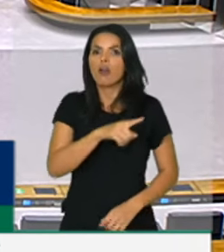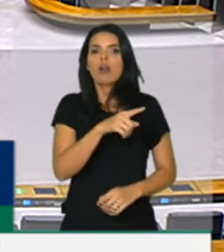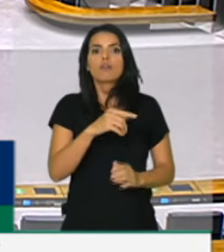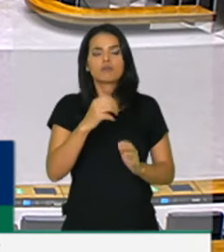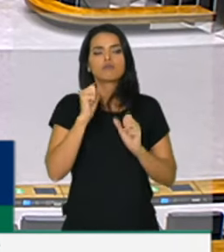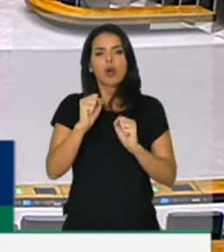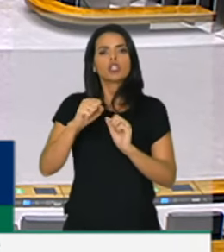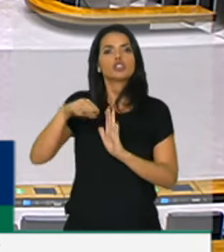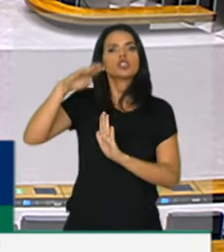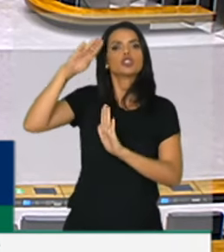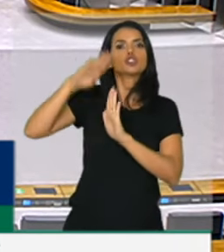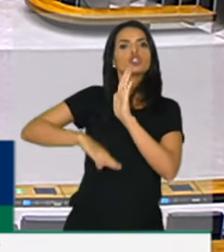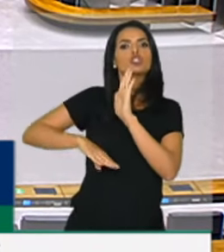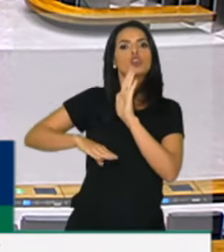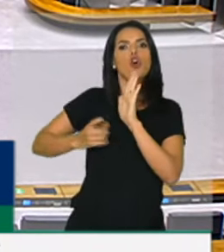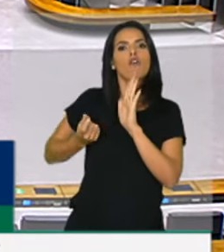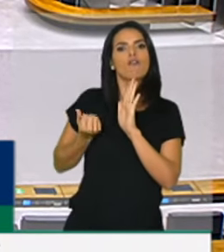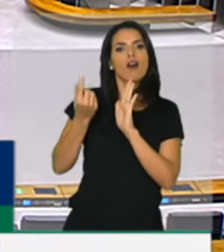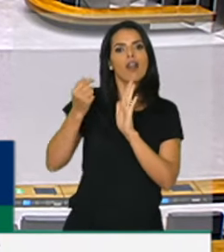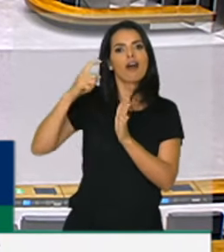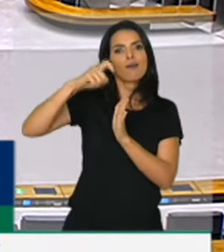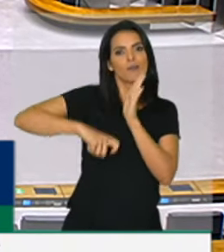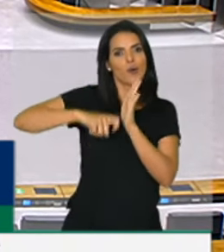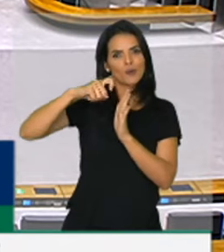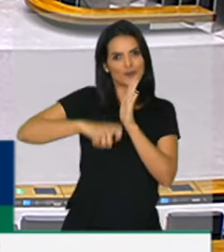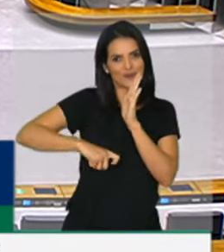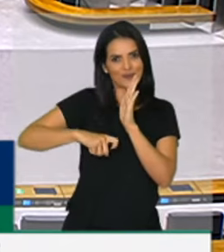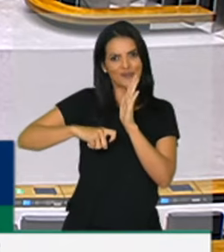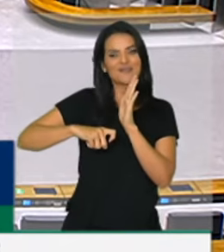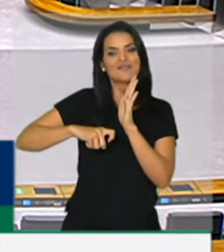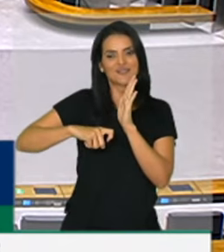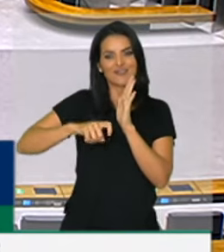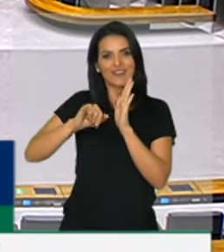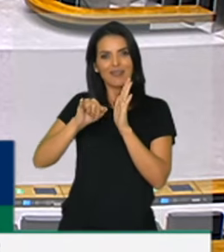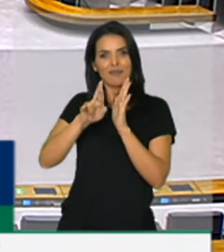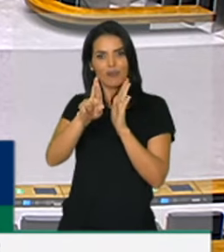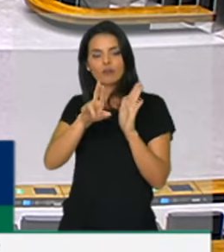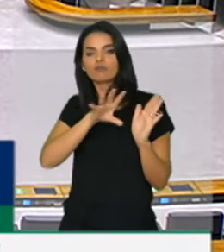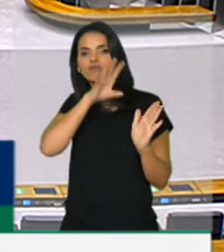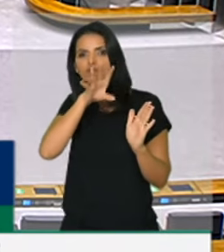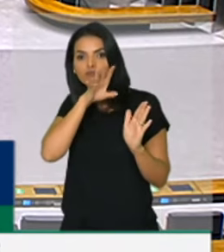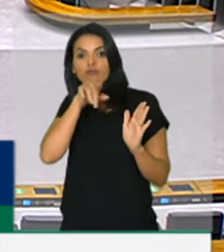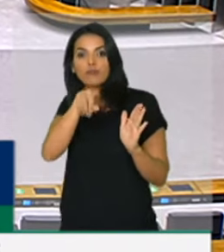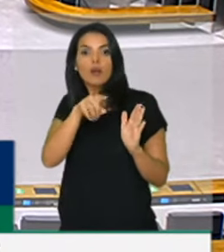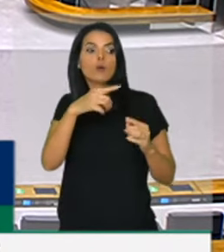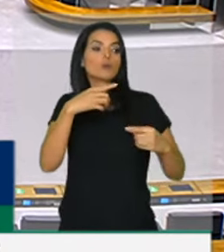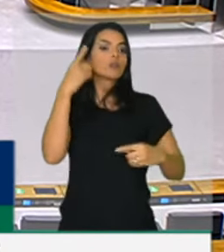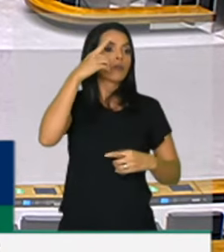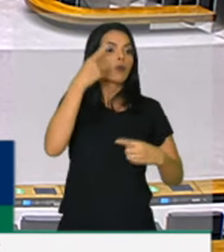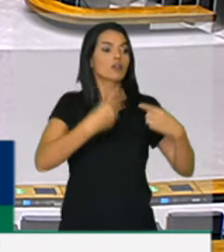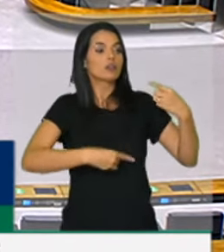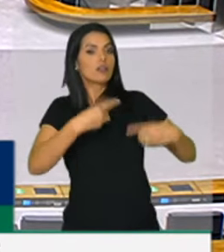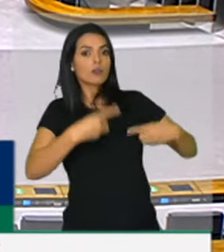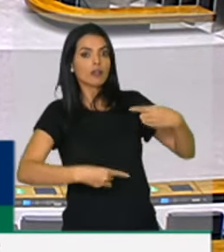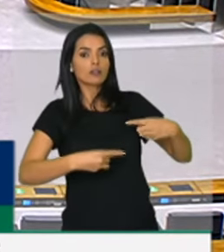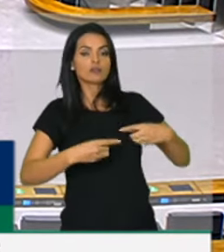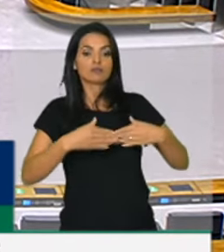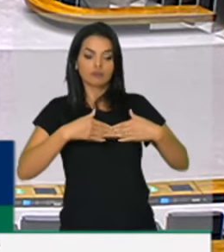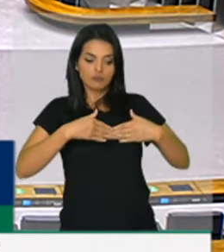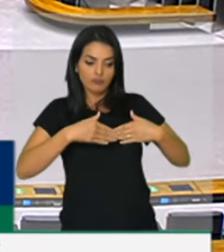DE RENDA... E... E É O QUE OS DEPUTADOS ESTÃO DEBATENDO AGORA E... DAQUI A POUQUINHO, O DEPUTADO HIRAN GONÇALVES QUE É O RELATOR DEVERÁFAZER UM PARECER SOBRE AS EMENDAS